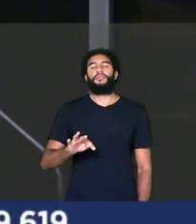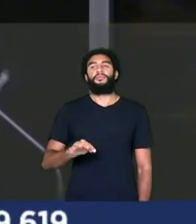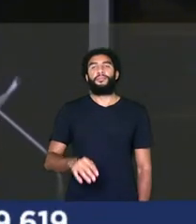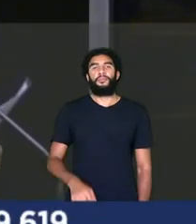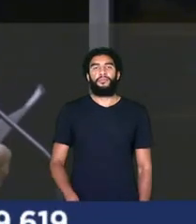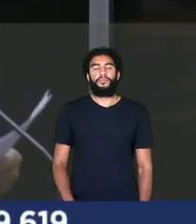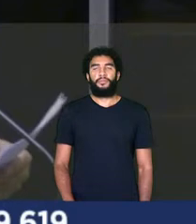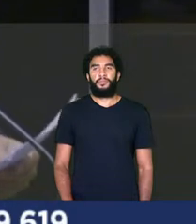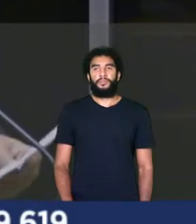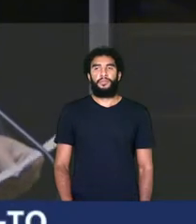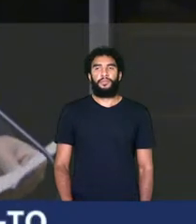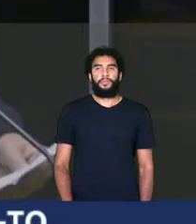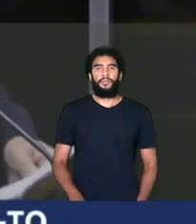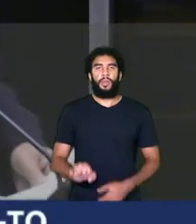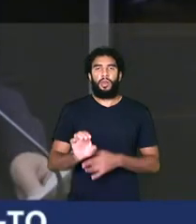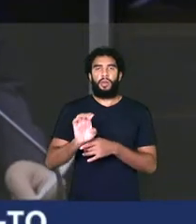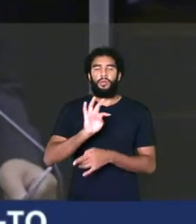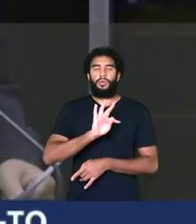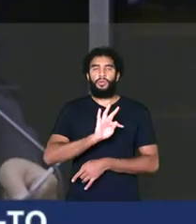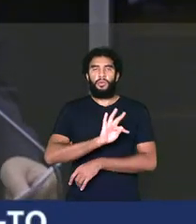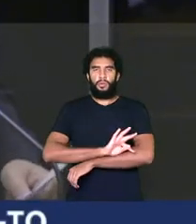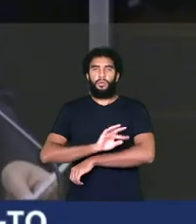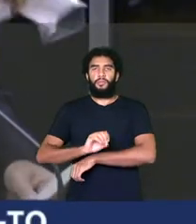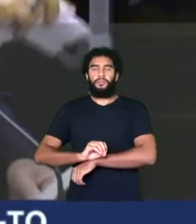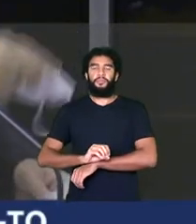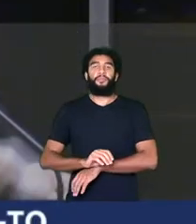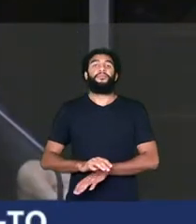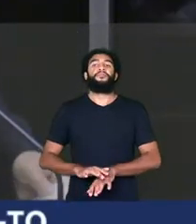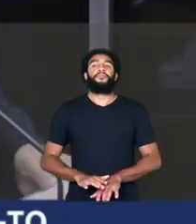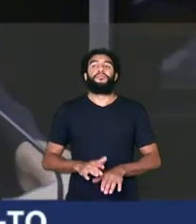APROVADA... 187... -- [DEPUTADO]: SENHOR PRESIDENTE, SENHORAS E